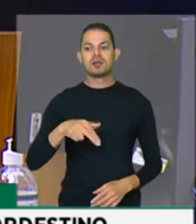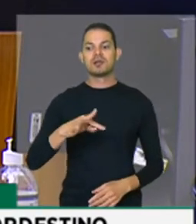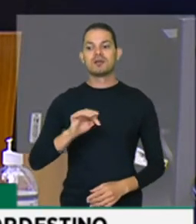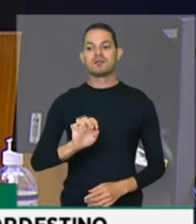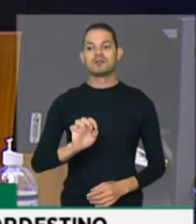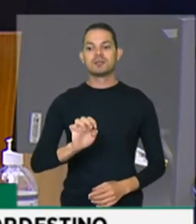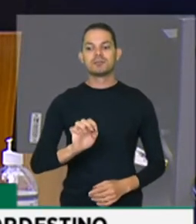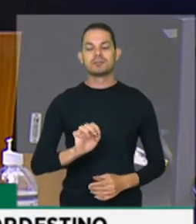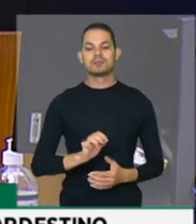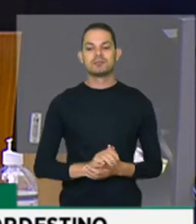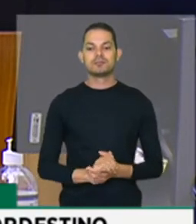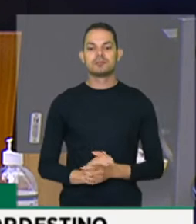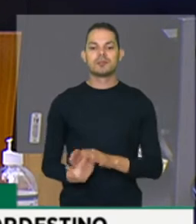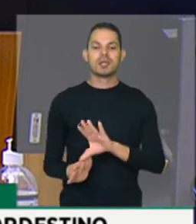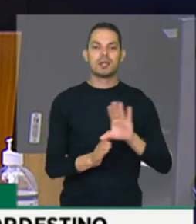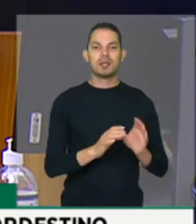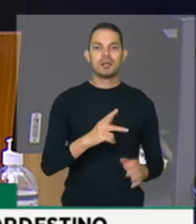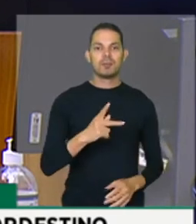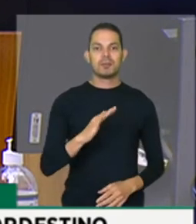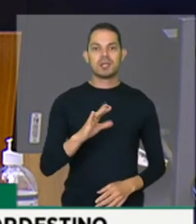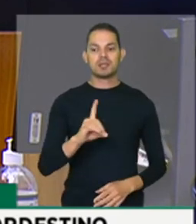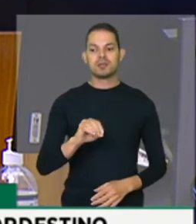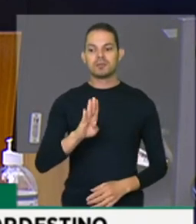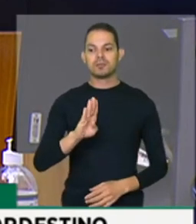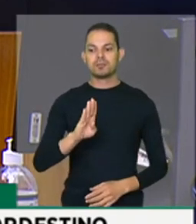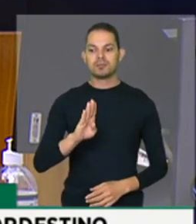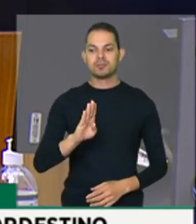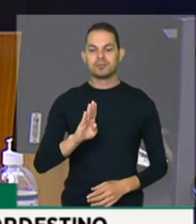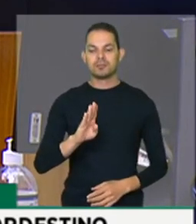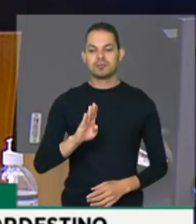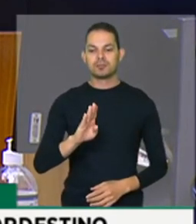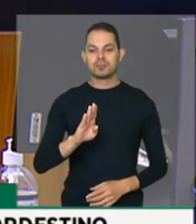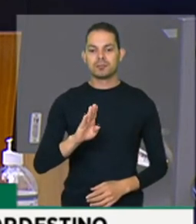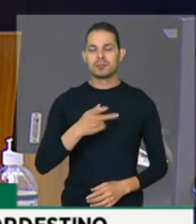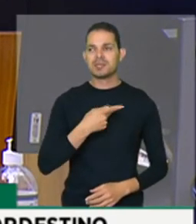SIM. AVANTE? PCDOB? -- [DEPUTADO]: PRESIDENTE... ISSO NÃO É UMA PAUTA CONTRA NINGUÉM. NÃO